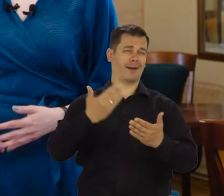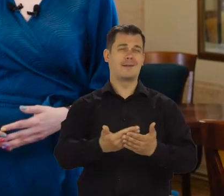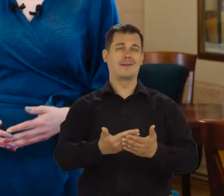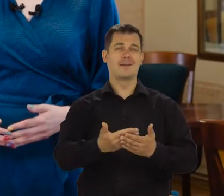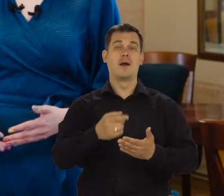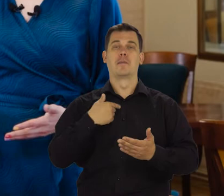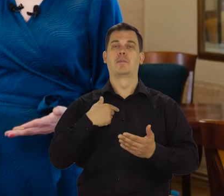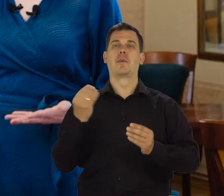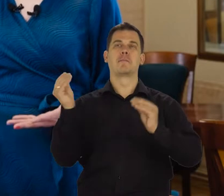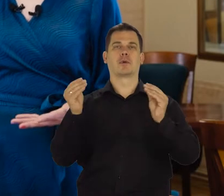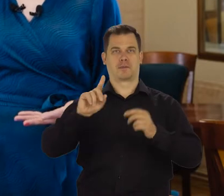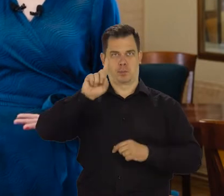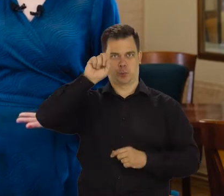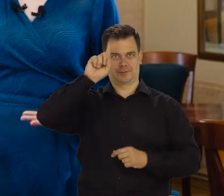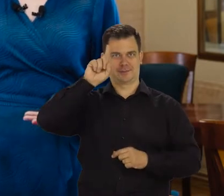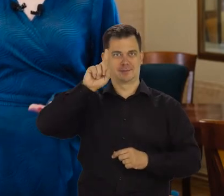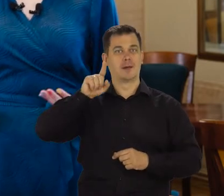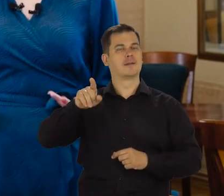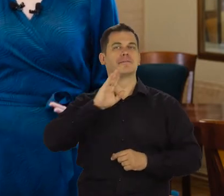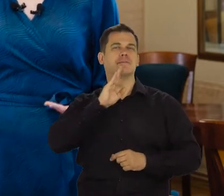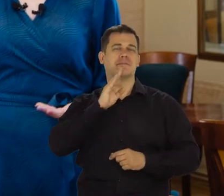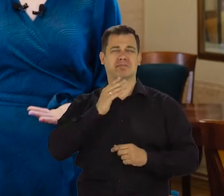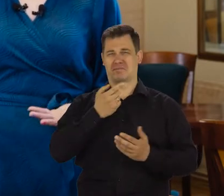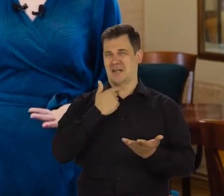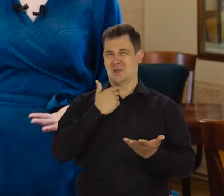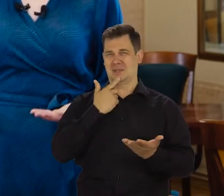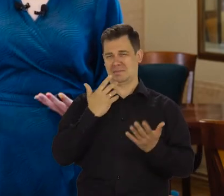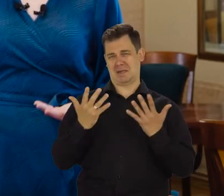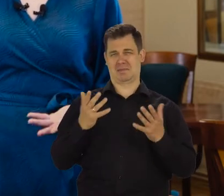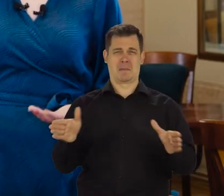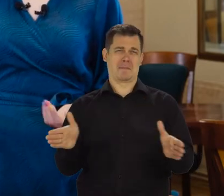Zostało zamontowane w czasach pruskich i jest to taki bardzo niepozorny, drewniany,